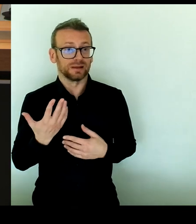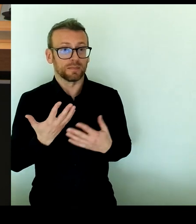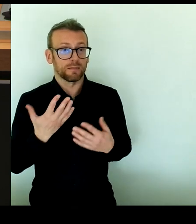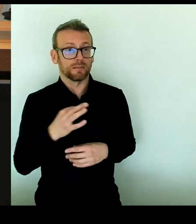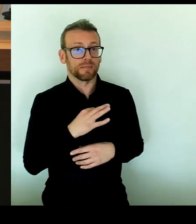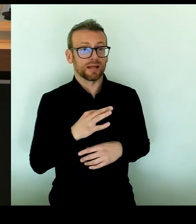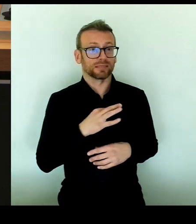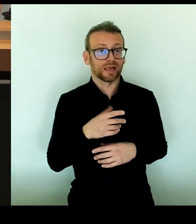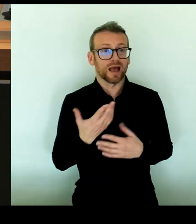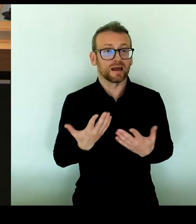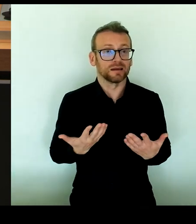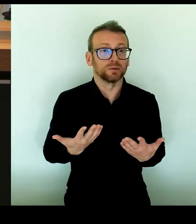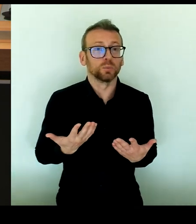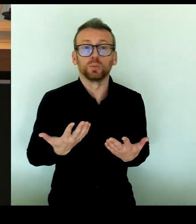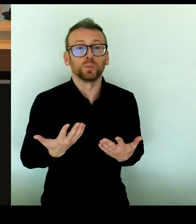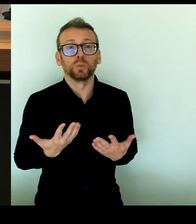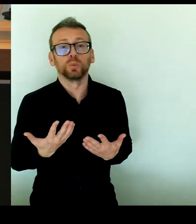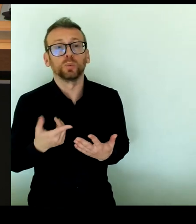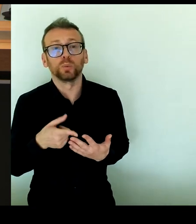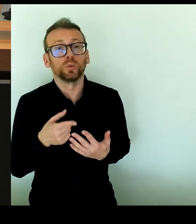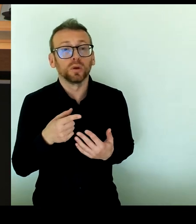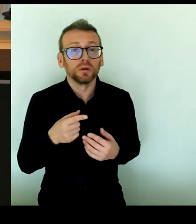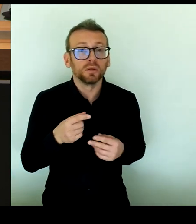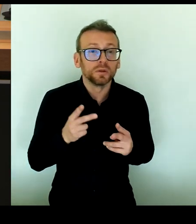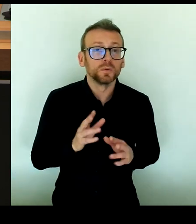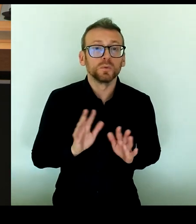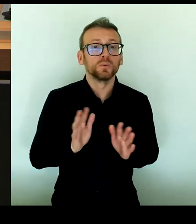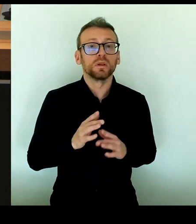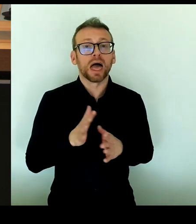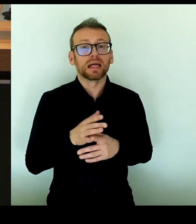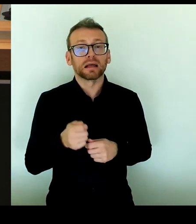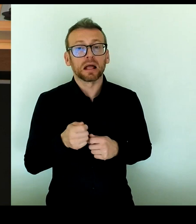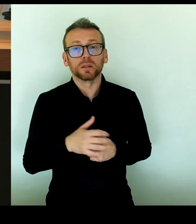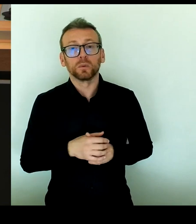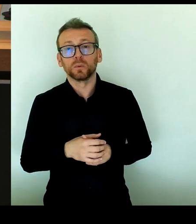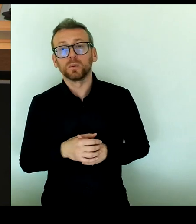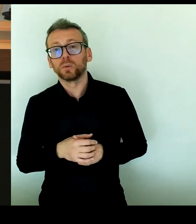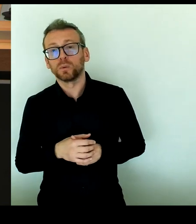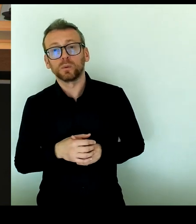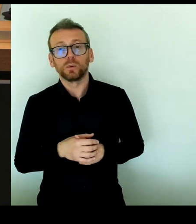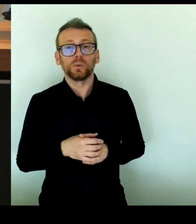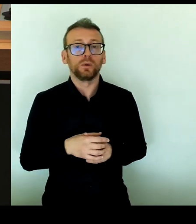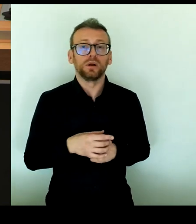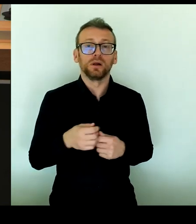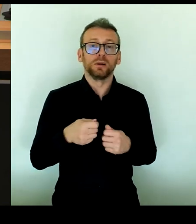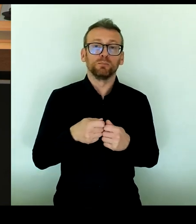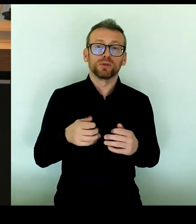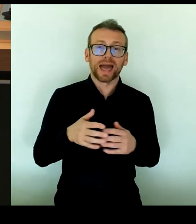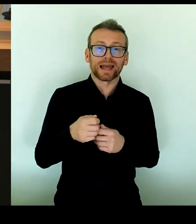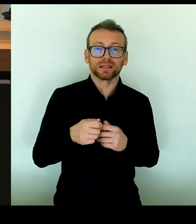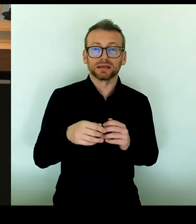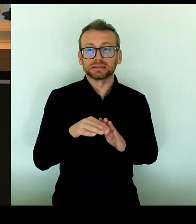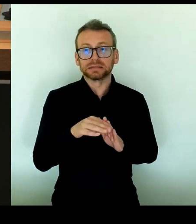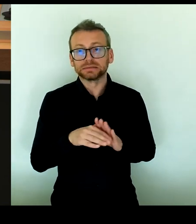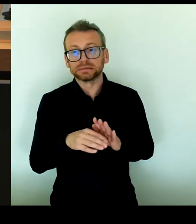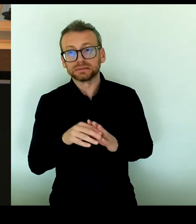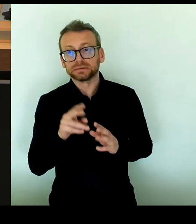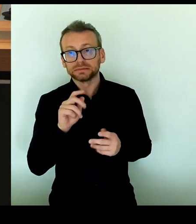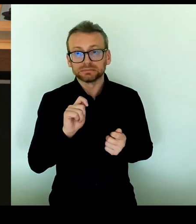sondern eine wichtige Aufgabe für die ökologische Stadt. Kleingärten sind Erholungsraum für die hart arbeitende Bevölkerung.